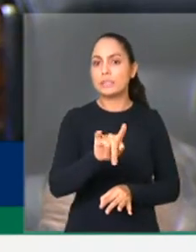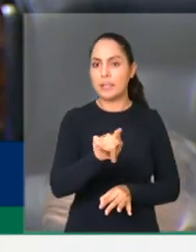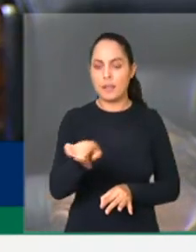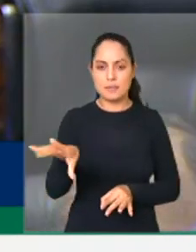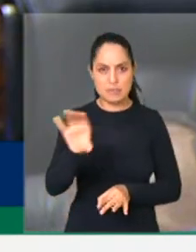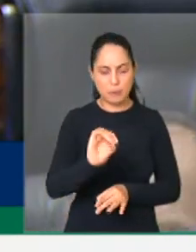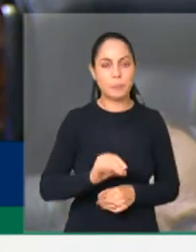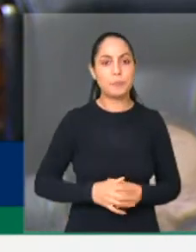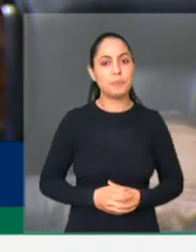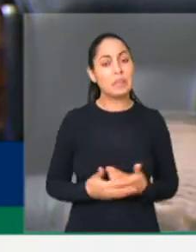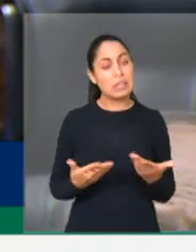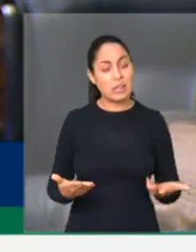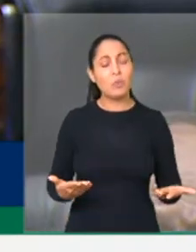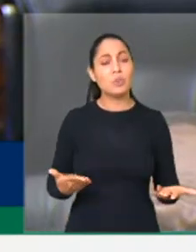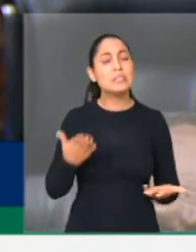FICAM INVIABILIZADOS. É QUASE A DESTRUIÇÃO DESSAS